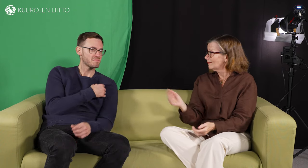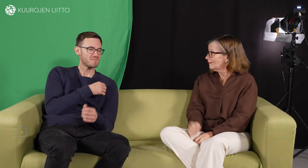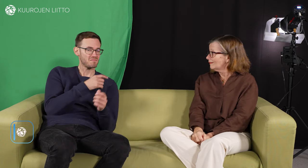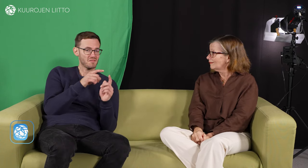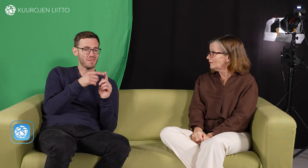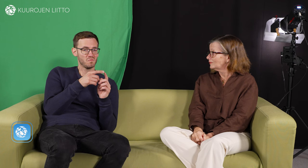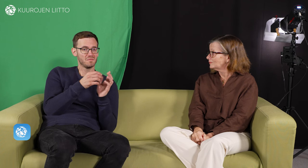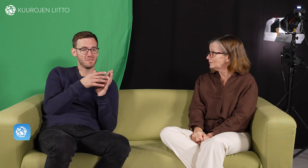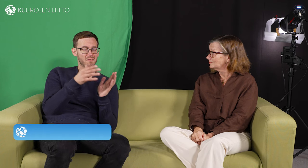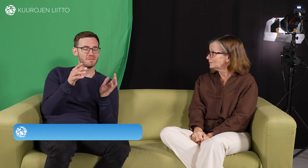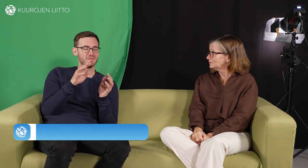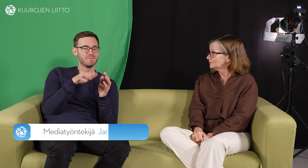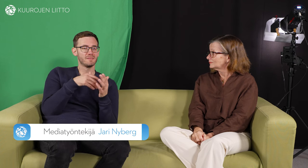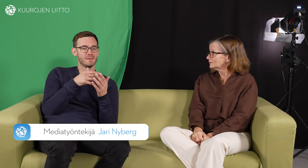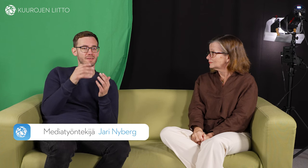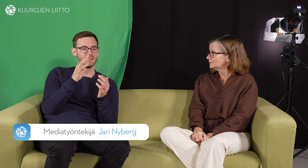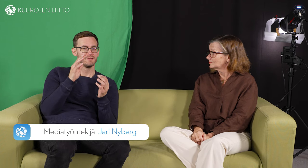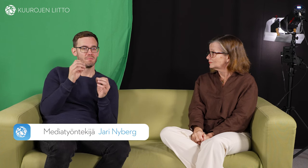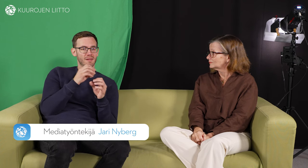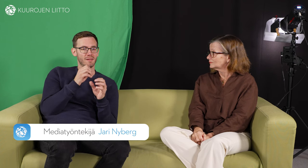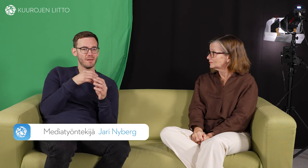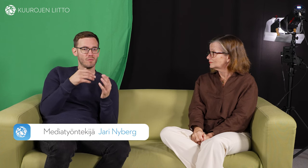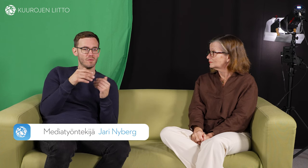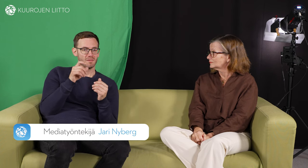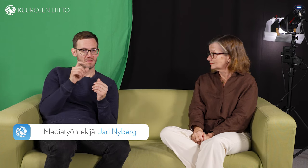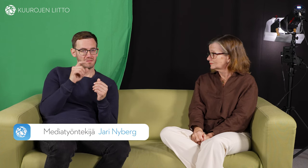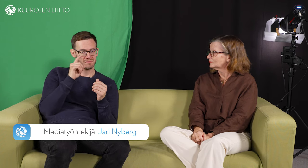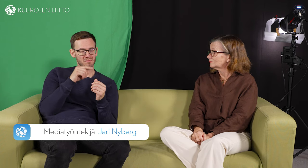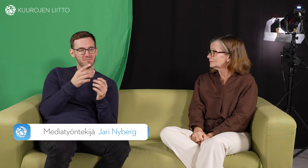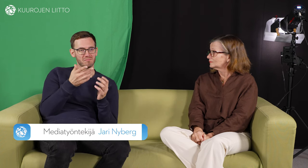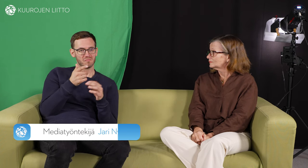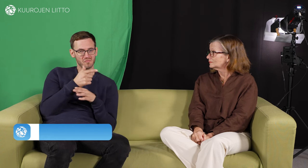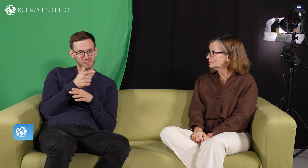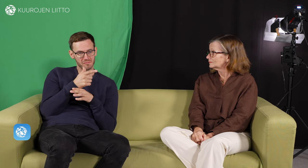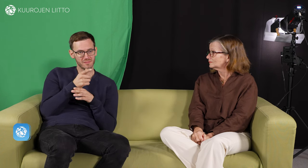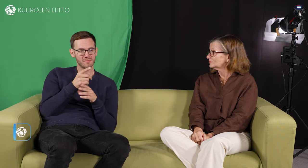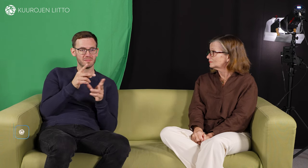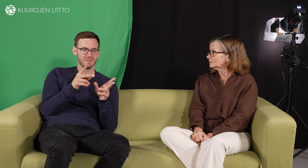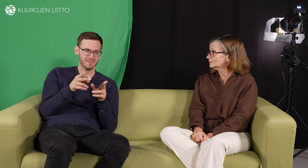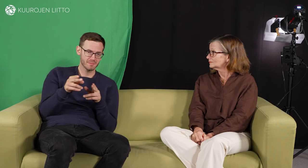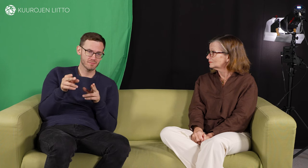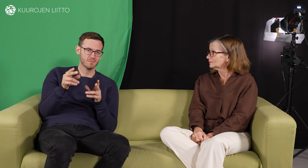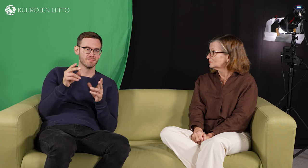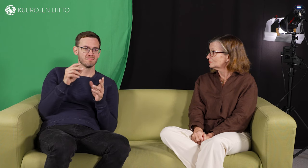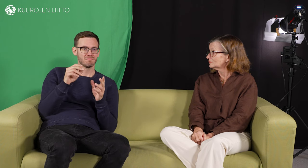Olen alusta alkaen toiminut Viittomakielisen kirjaston mediatyöntekijänä. Työhöni kuuluu kuvaaminen, editointi -